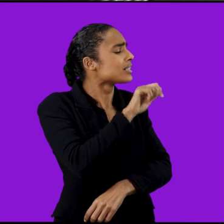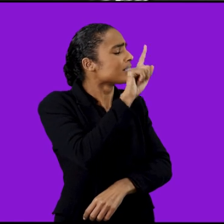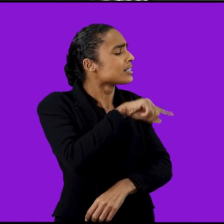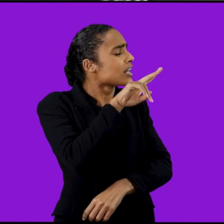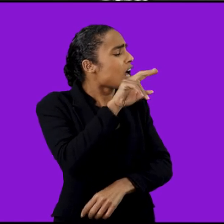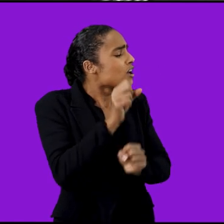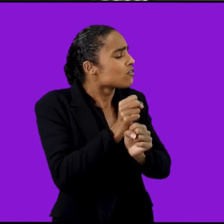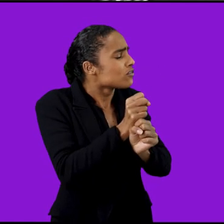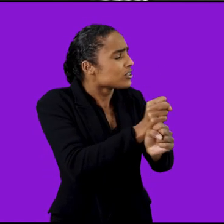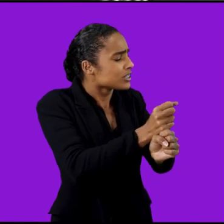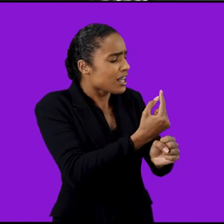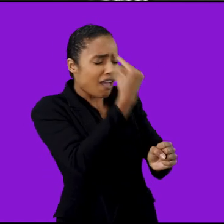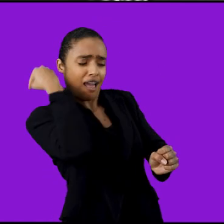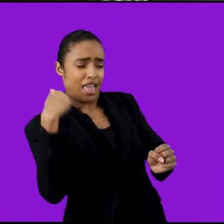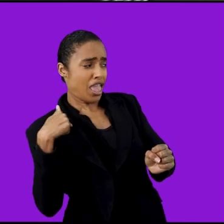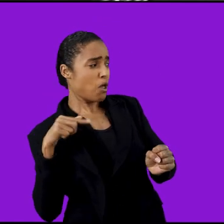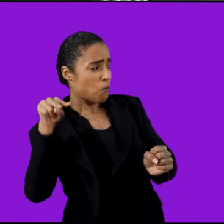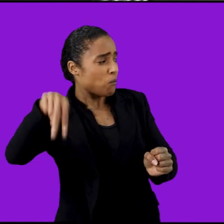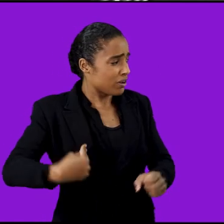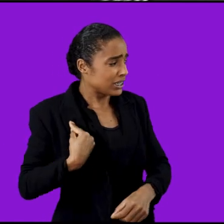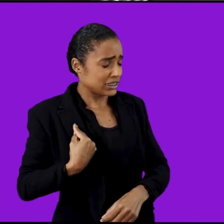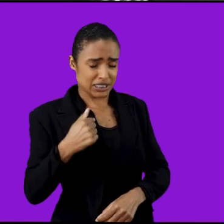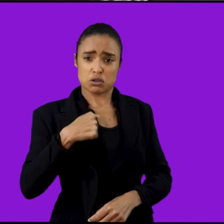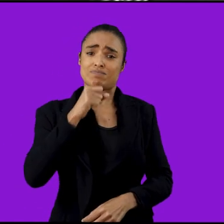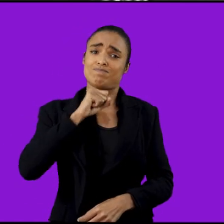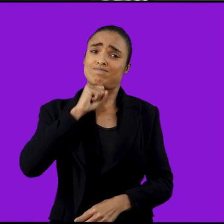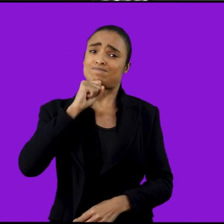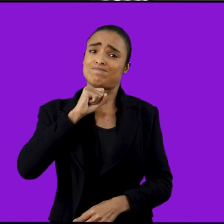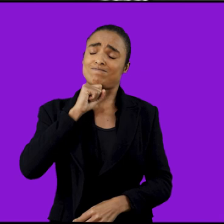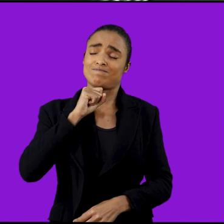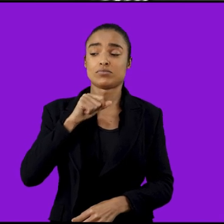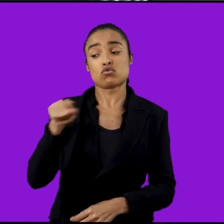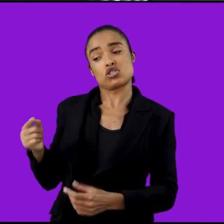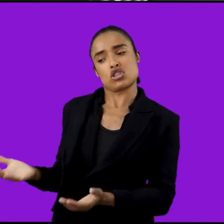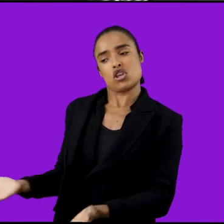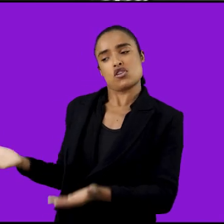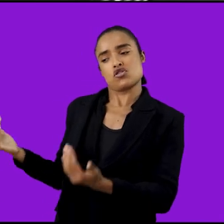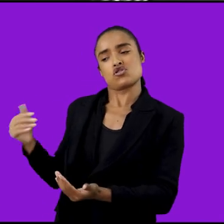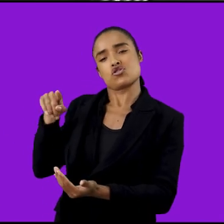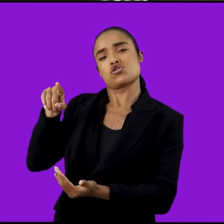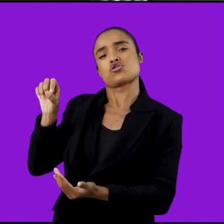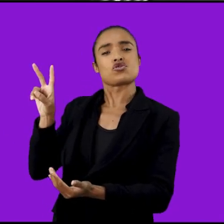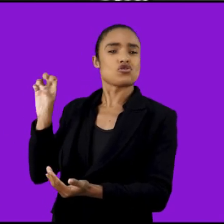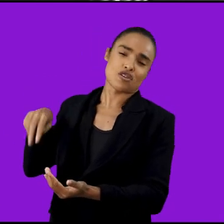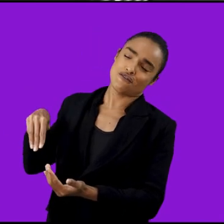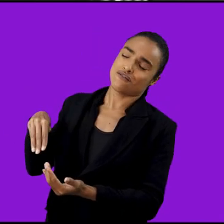Eu to ficando muito velho A gente tá ficando jovem. Mas é isso. Cê